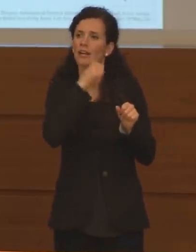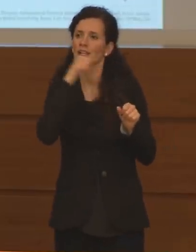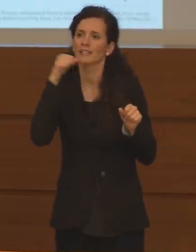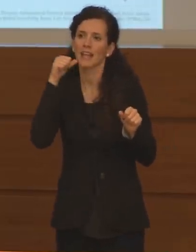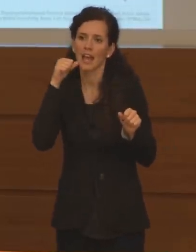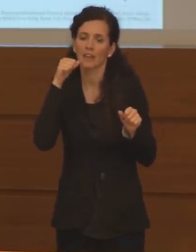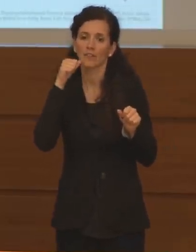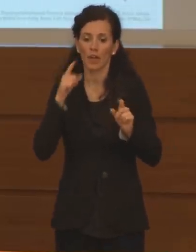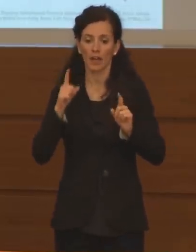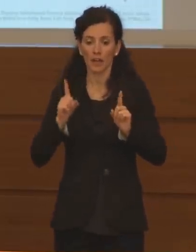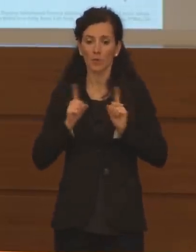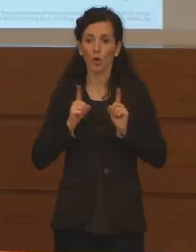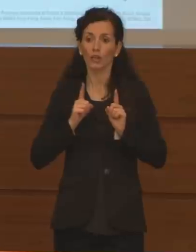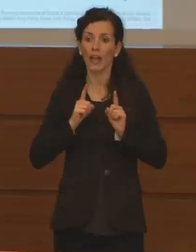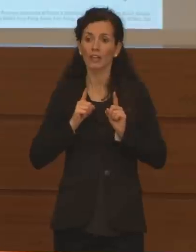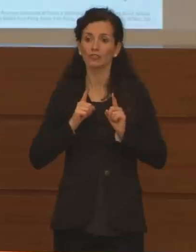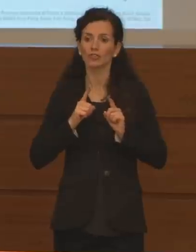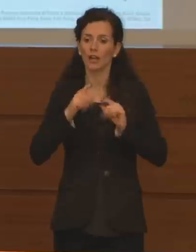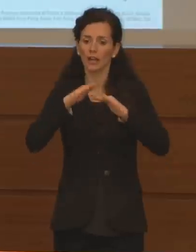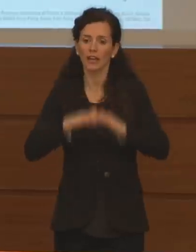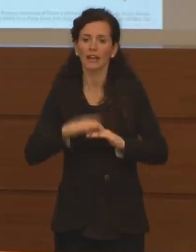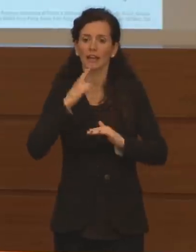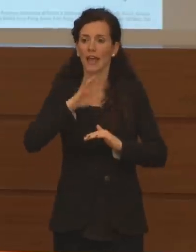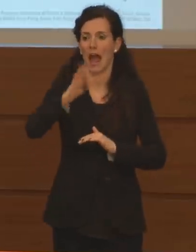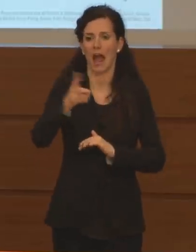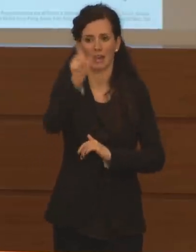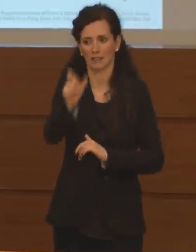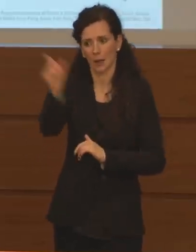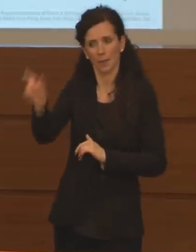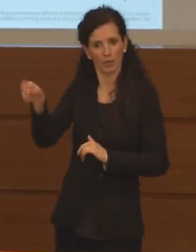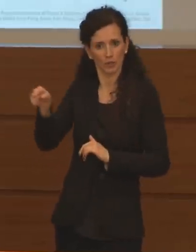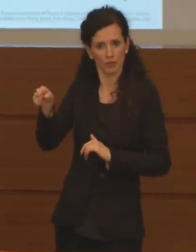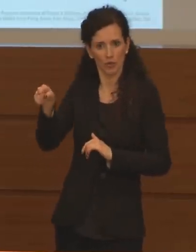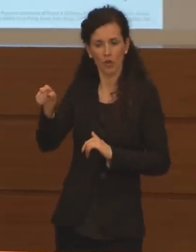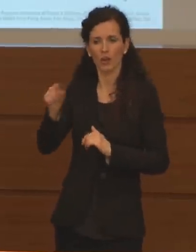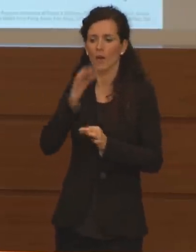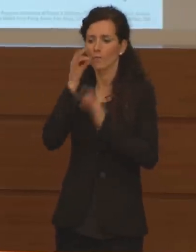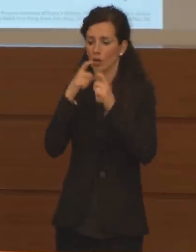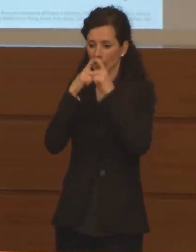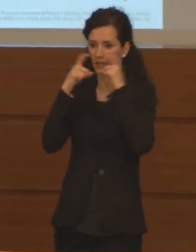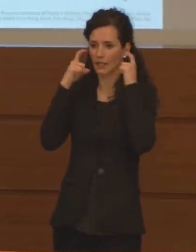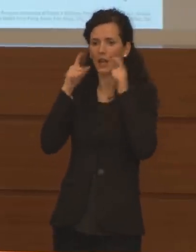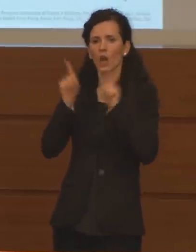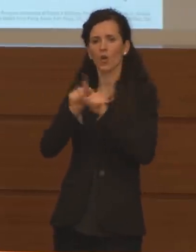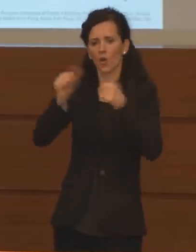proteggere gli altri perché facendo da barriera nei confronti del droplet